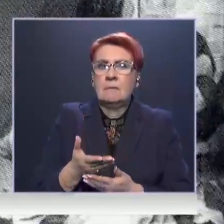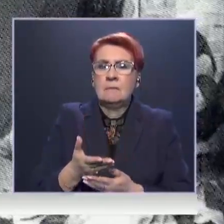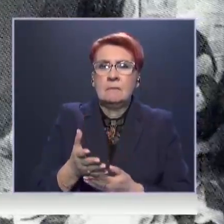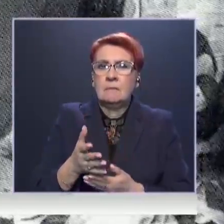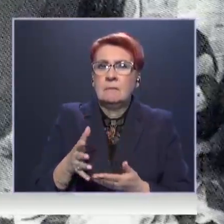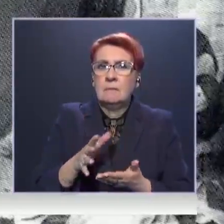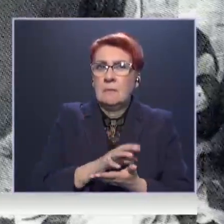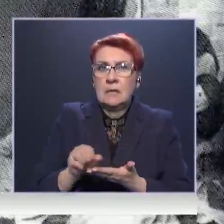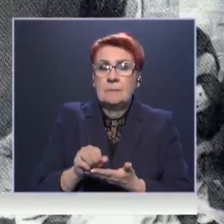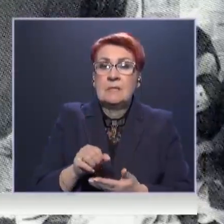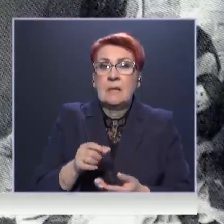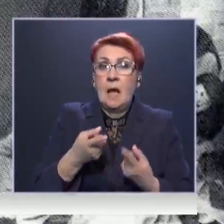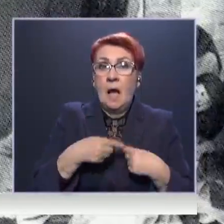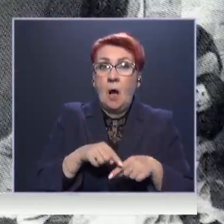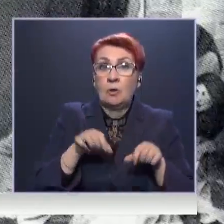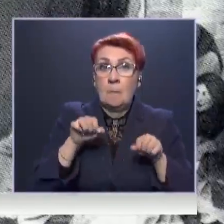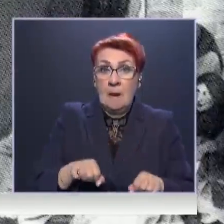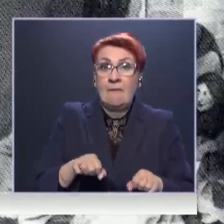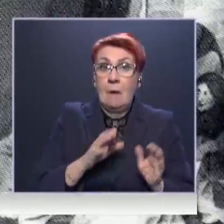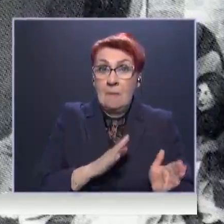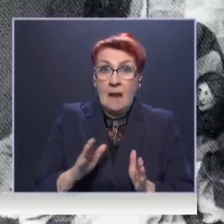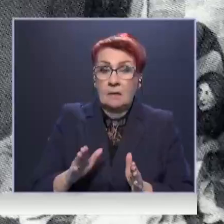разбежались по дорогам Тут и там невозможно было